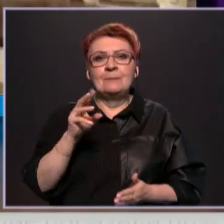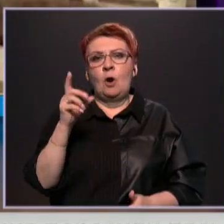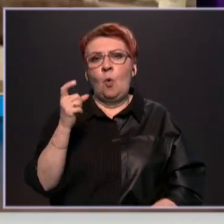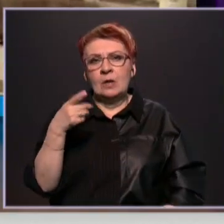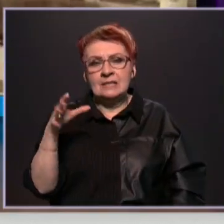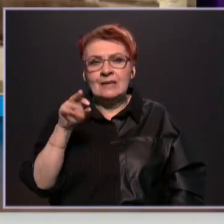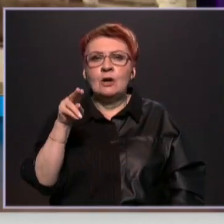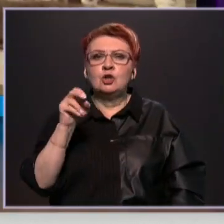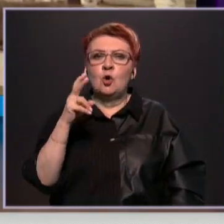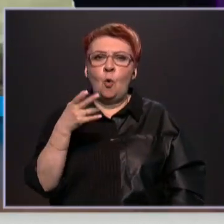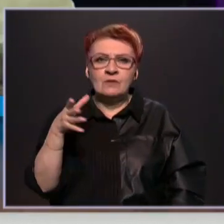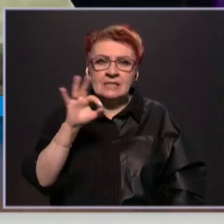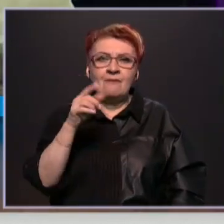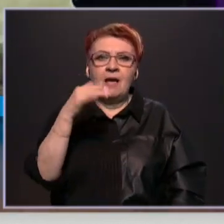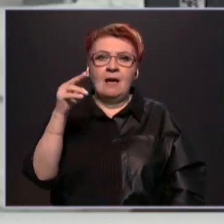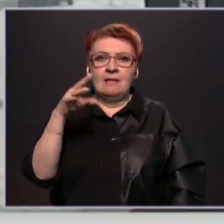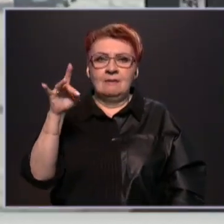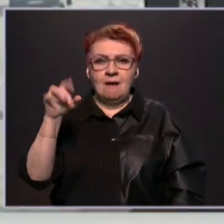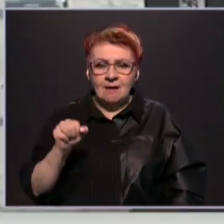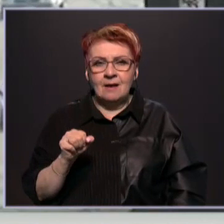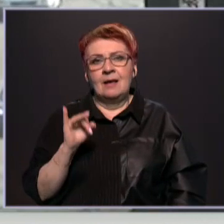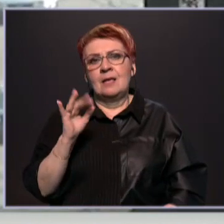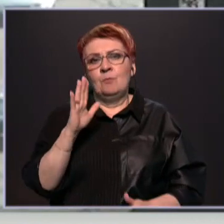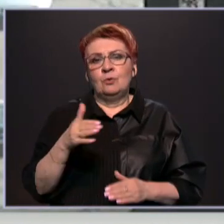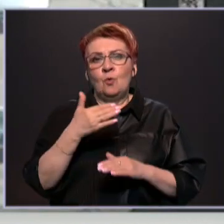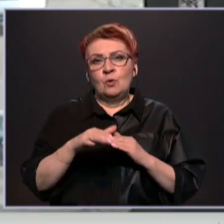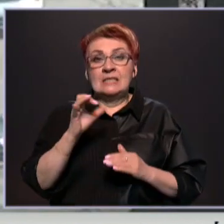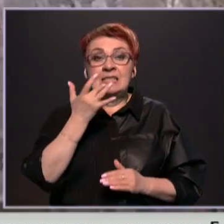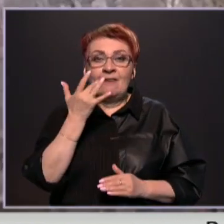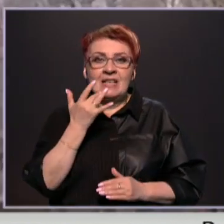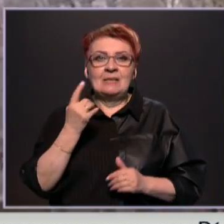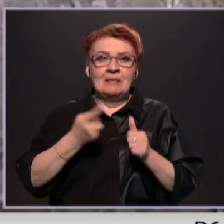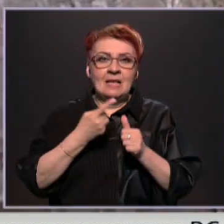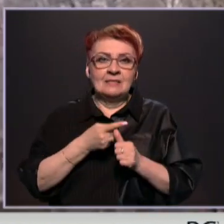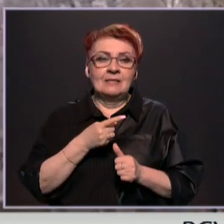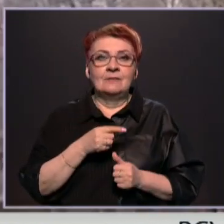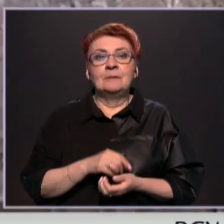Чуковского Аркадия Гайдара появится также улицы советскими названиями когда они историческому